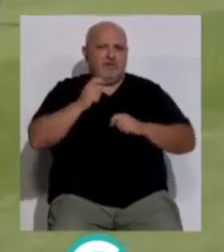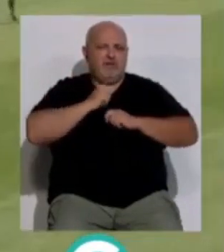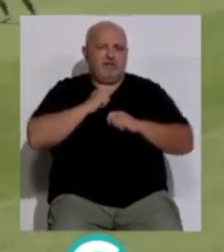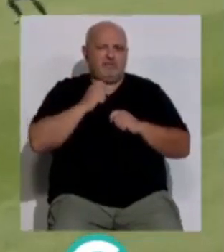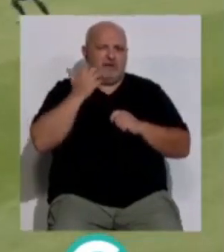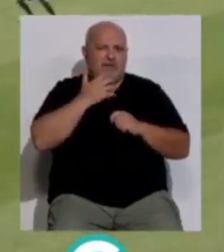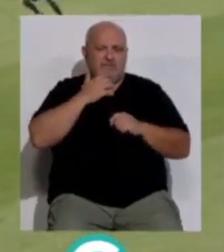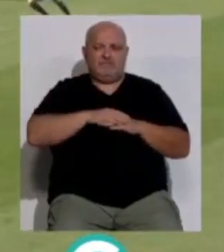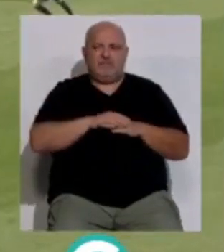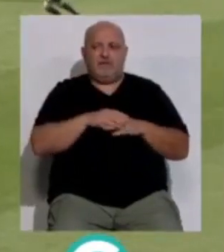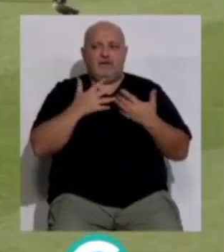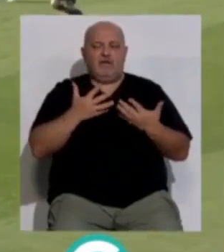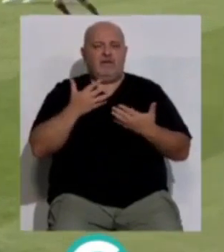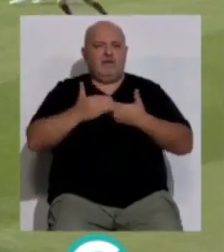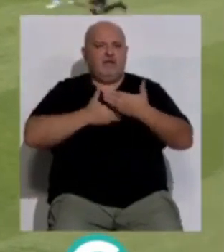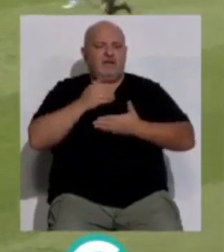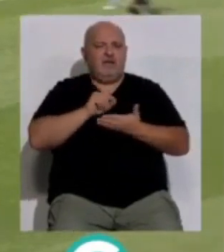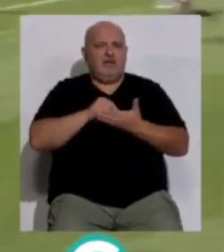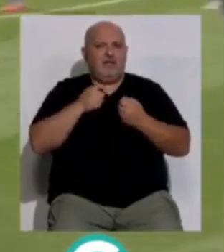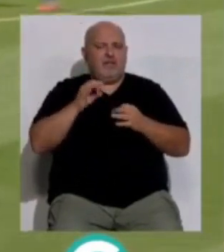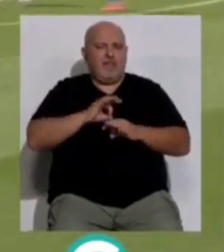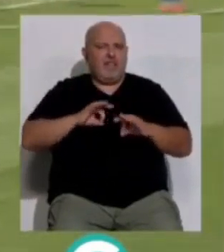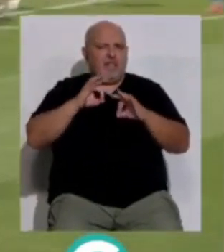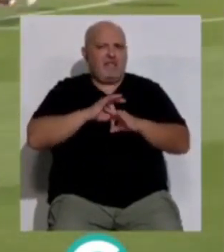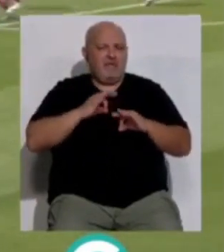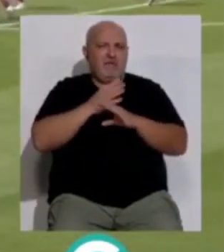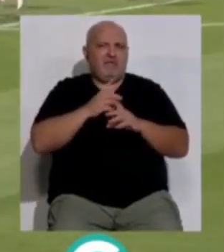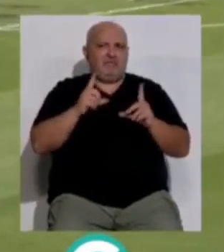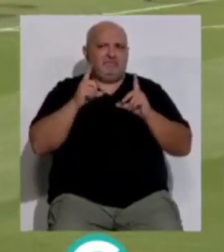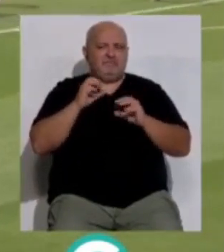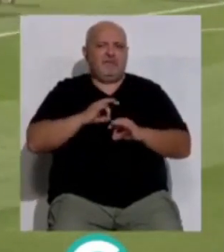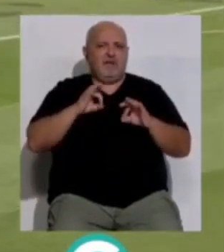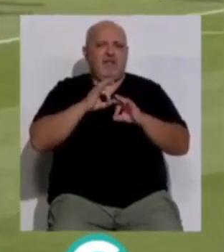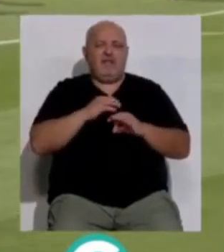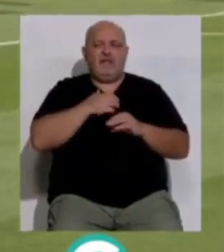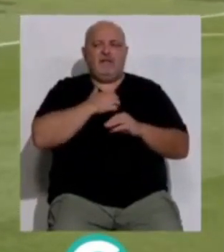mal rollo pero cuando veía que pasaban los minutos y no salía y no jugar y al final no jugaba decía